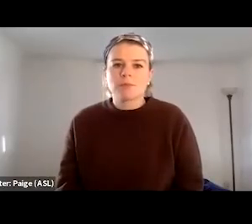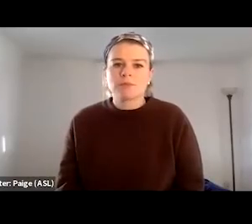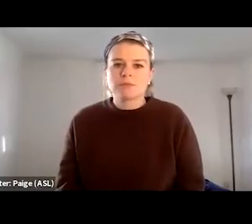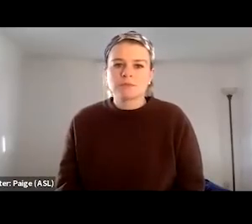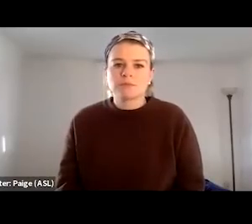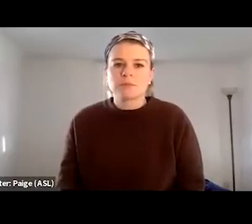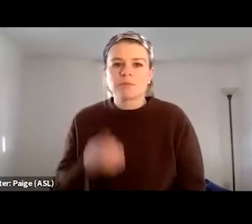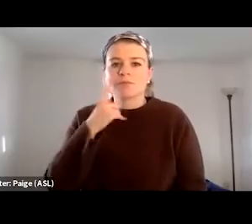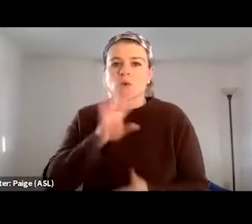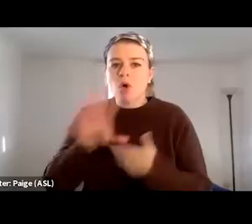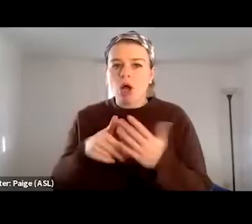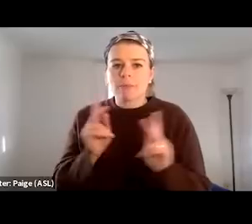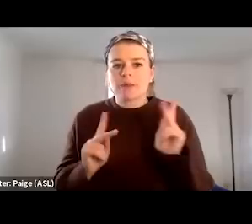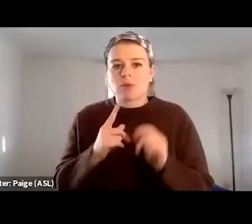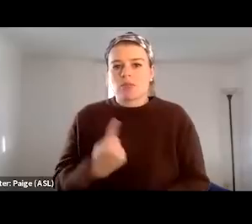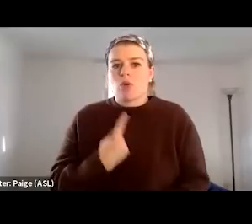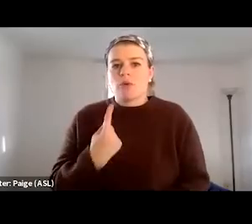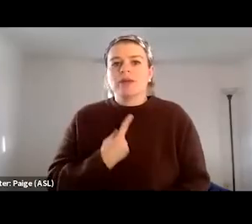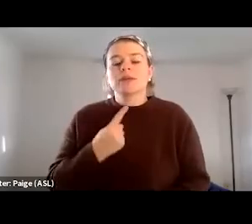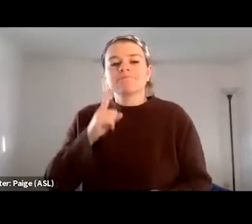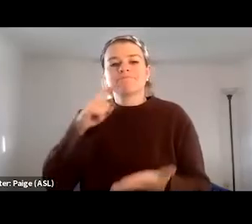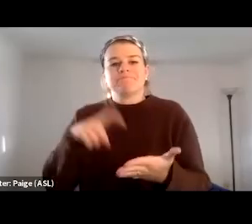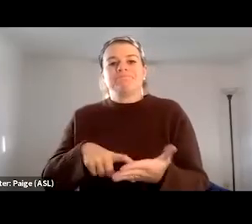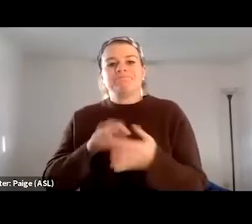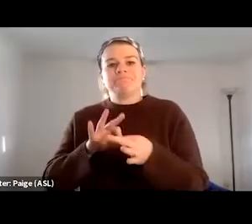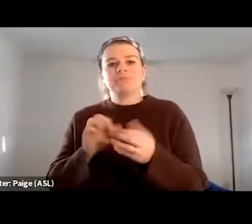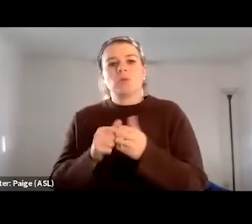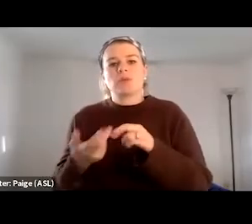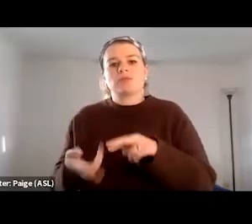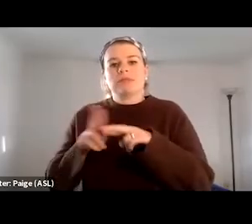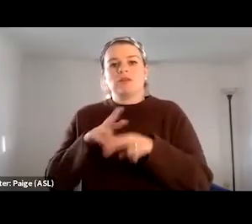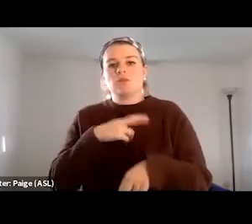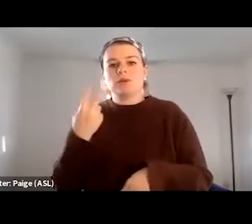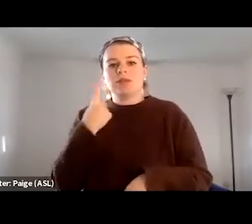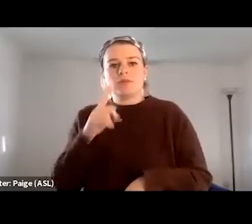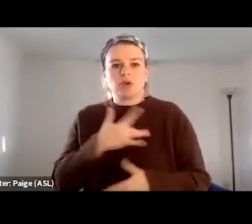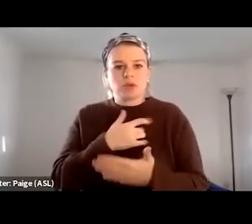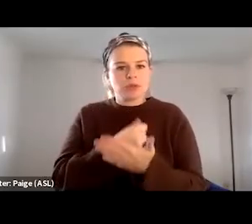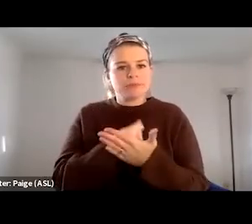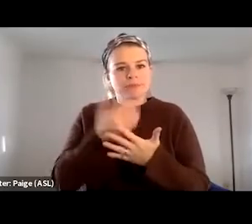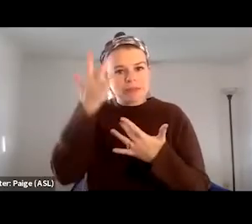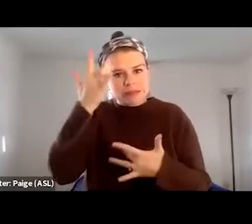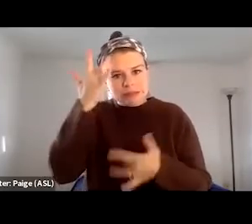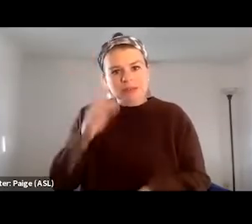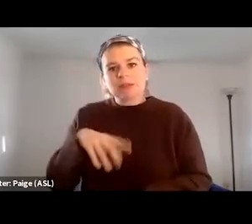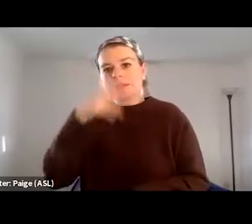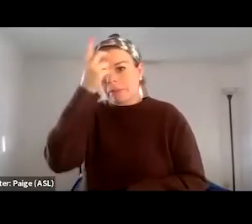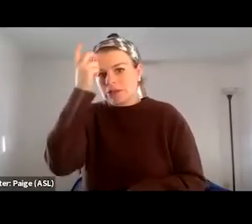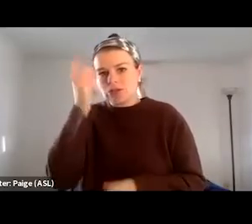Para todas las personas, se ha encontrado que la soledad está asociada con un mayor riesgo de enfermedades cardiovasculares, riesgo de demencia, niveles elevados de cortisol, y muerte prematura,